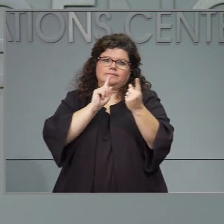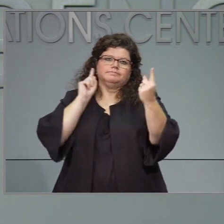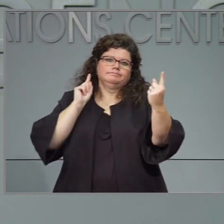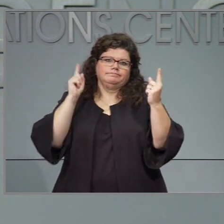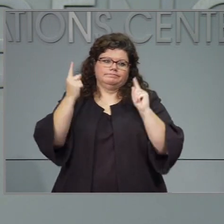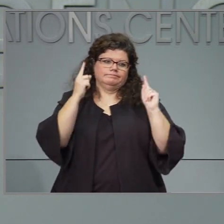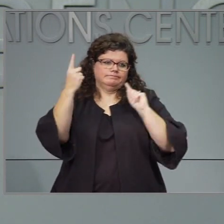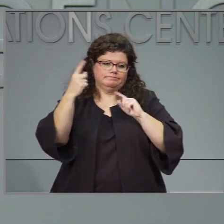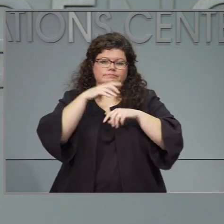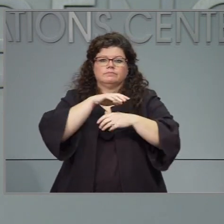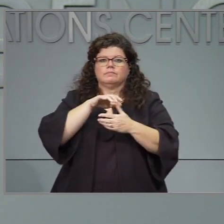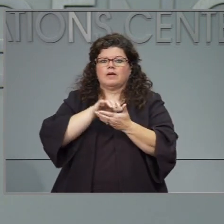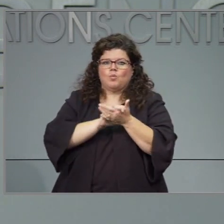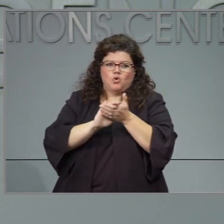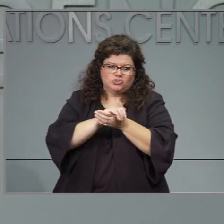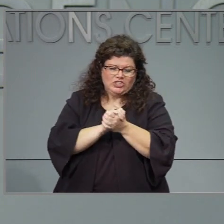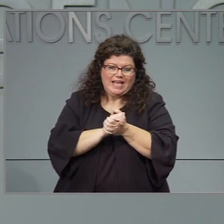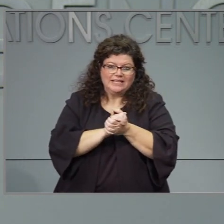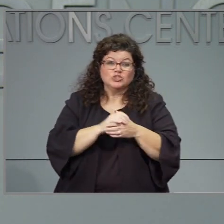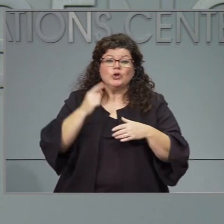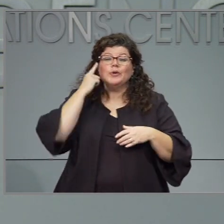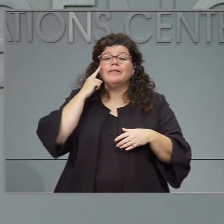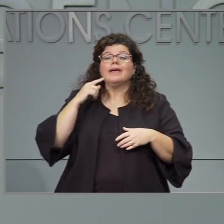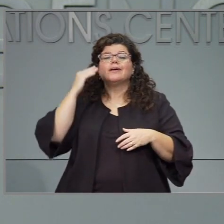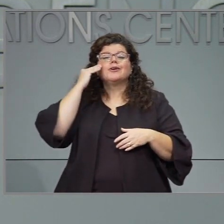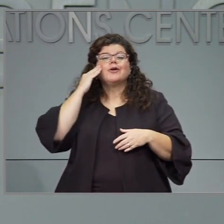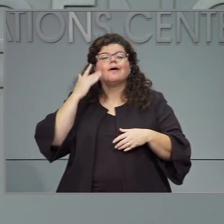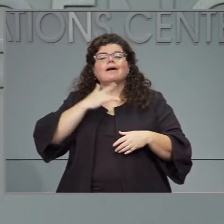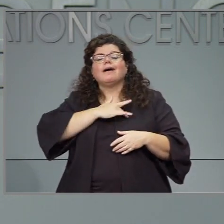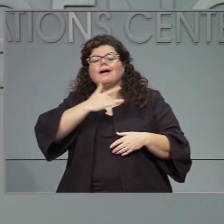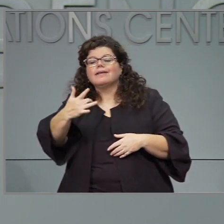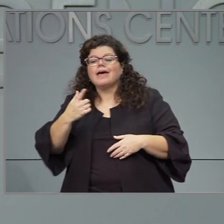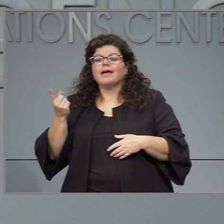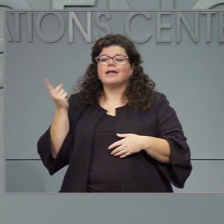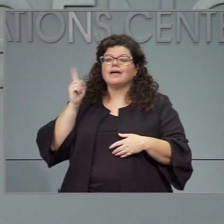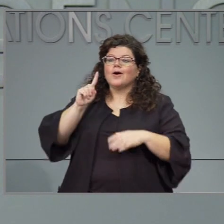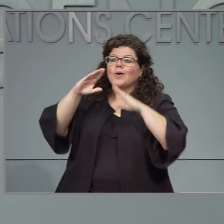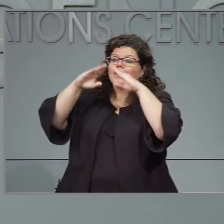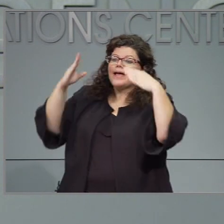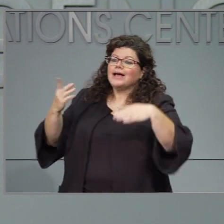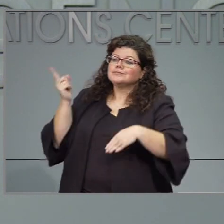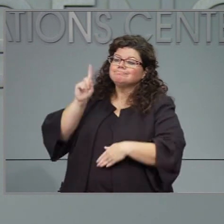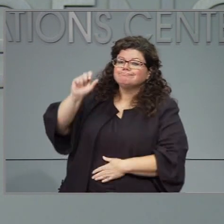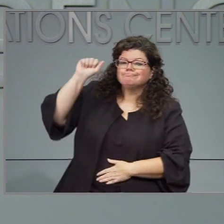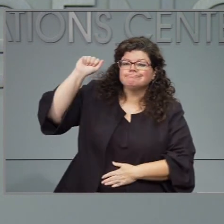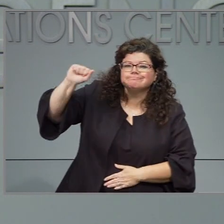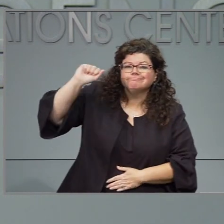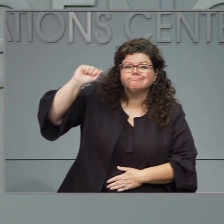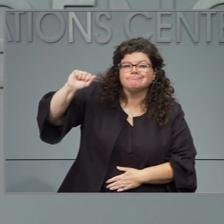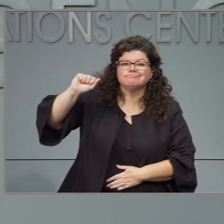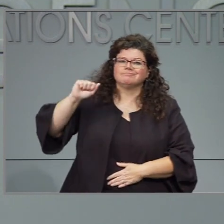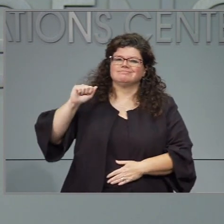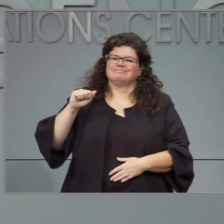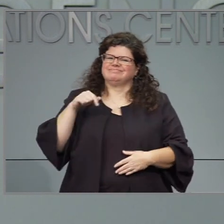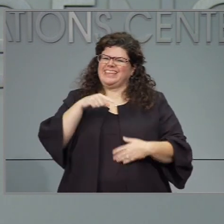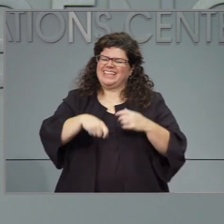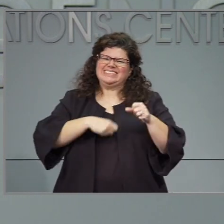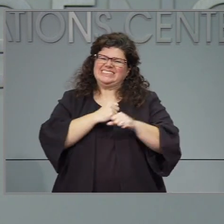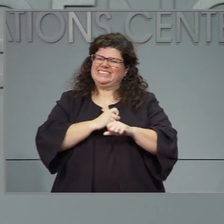CIA, seis pies y lávese las manos cuando piensan cuenta la manera tradicional de hacer lo ven, y diez becas en casa y